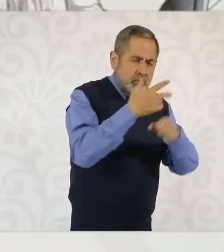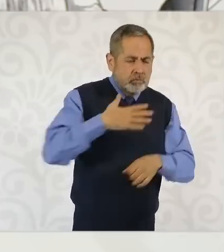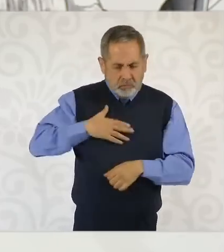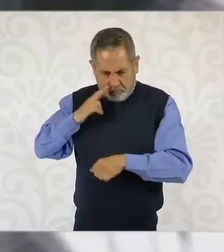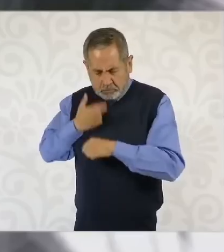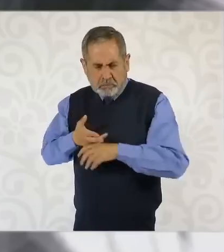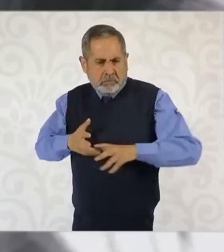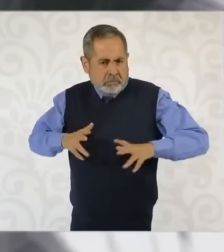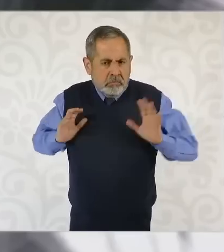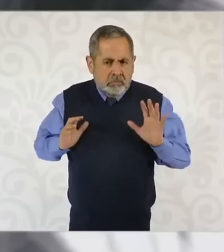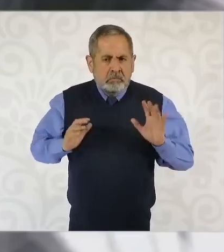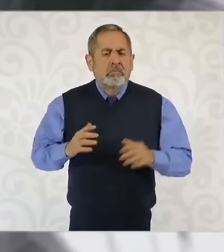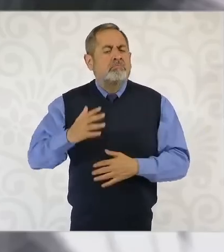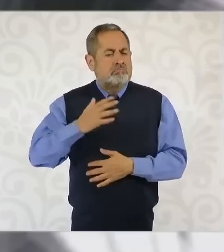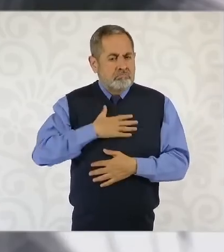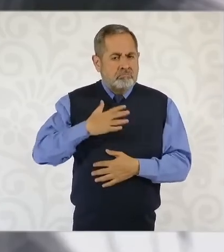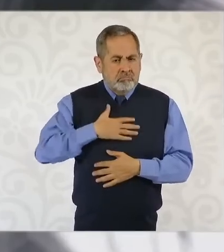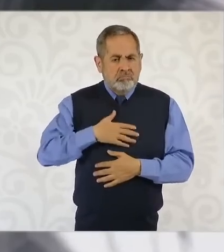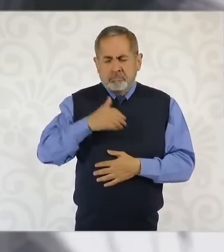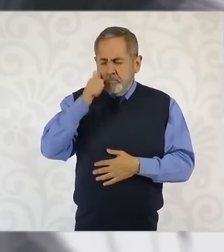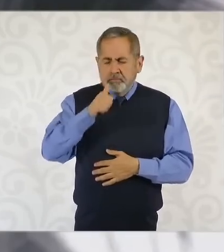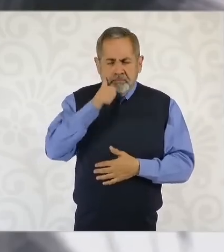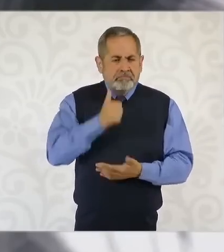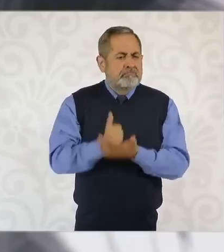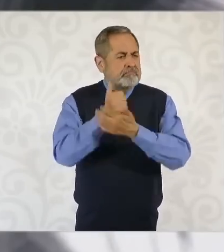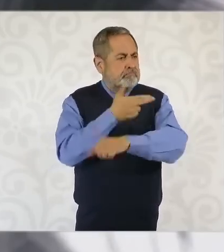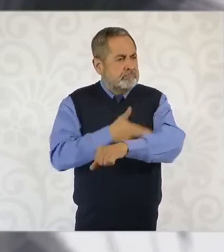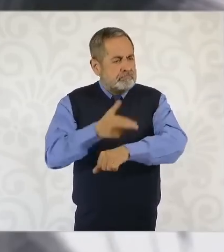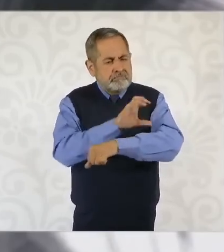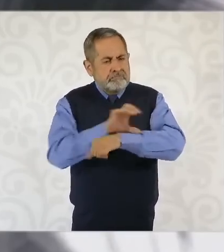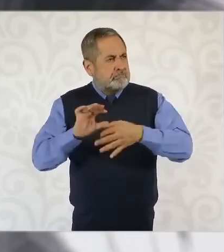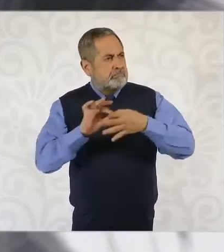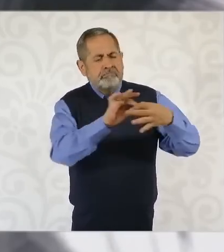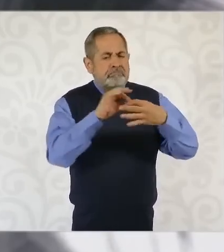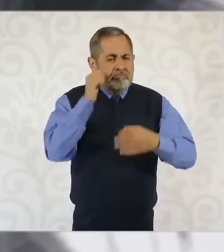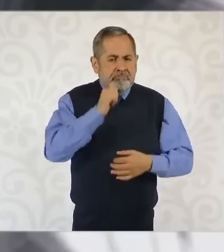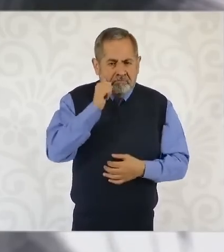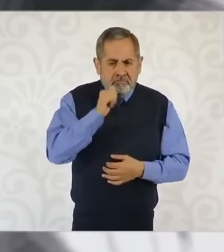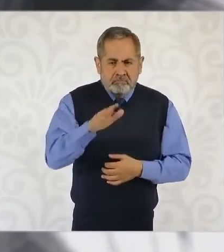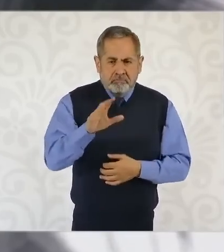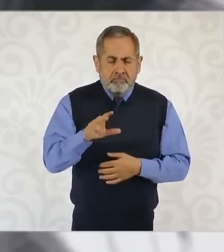nosotros vamos a colaborar siempre porque como lo he dicho no queremos que el fentanilo llegue